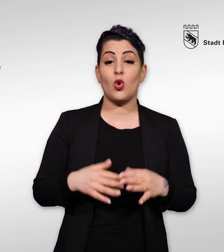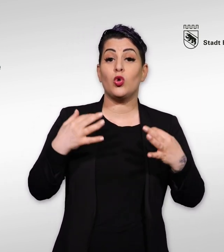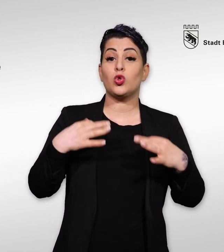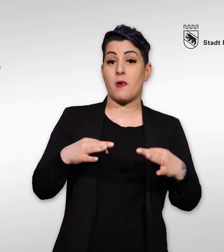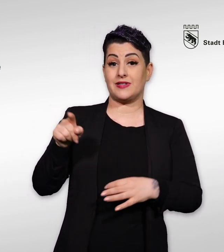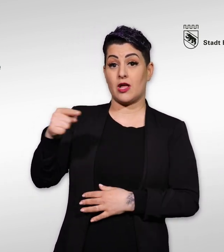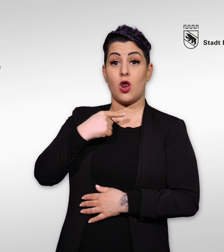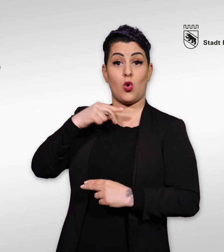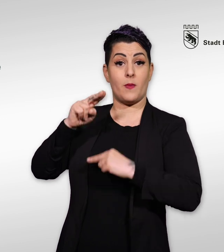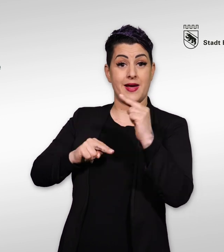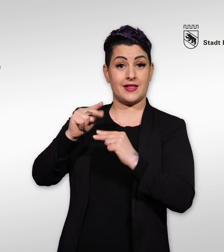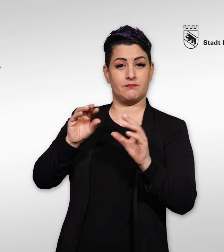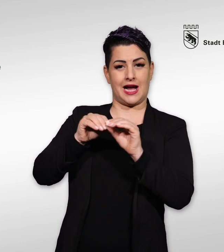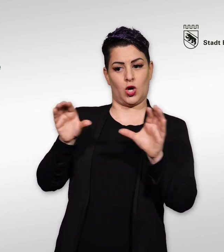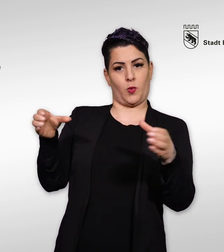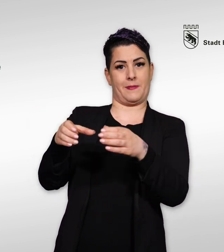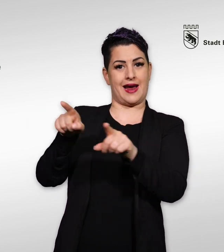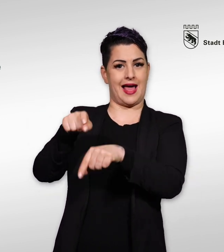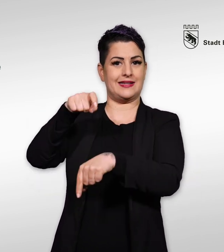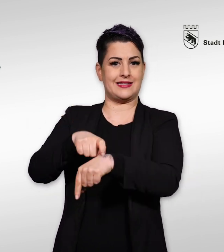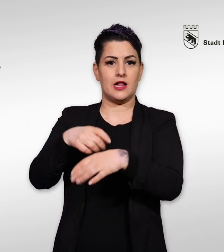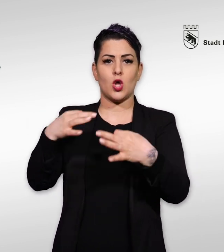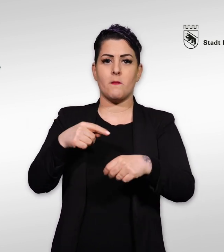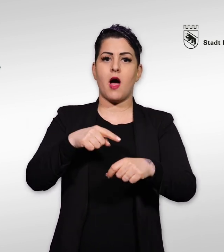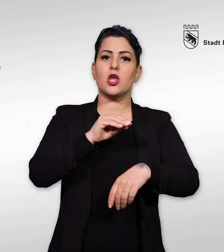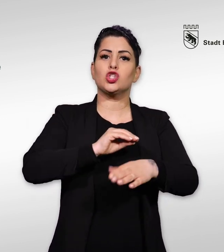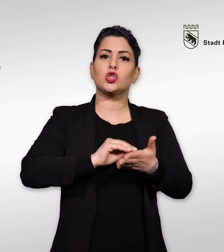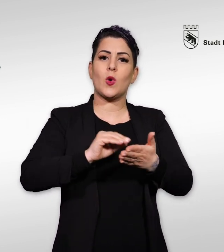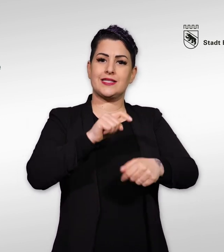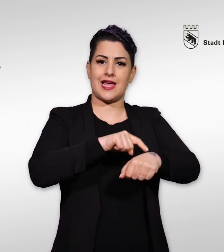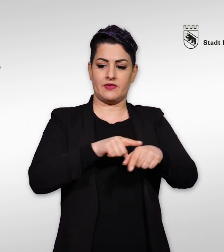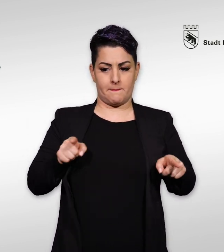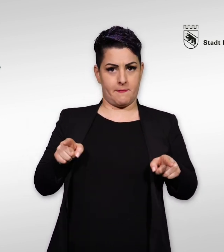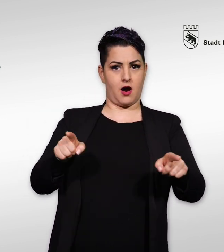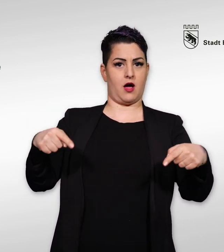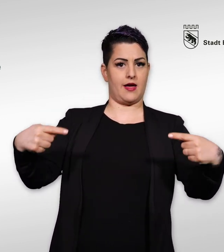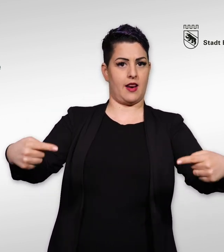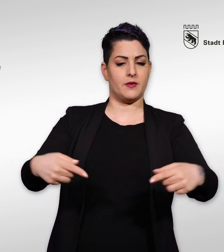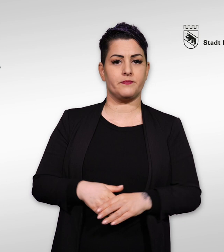In der Regel findet die Logopädie in der Gruppe während der normalen Schulzeit statt.